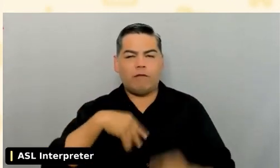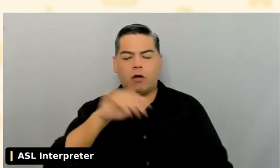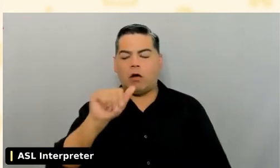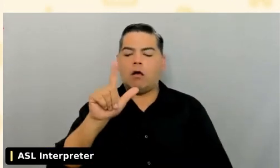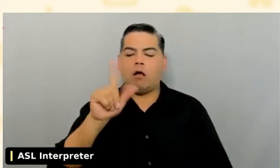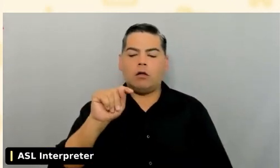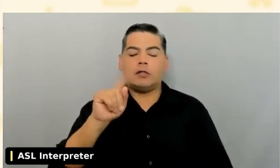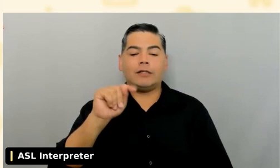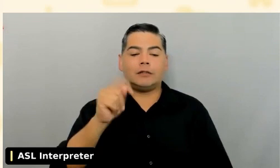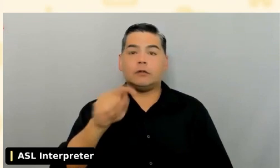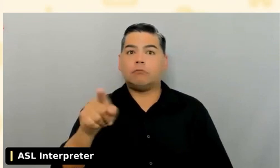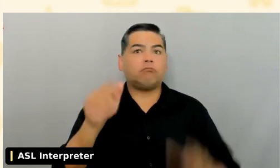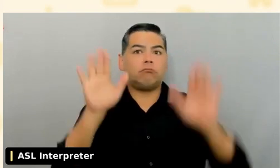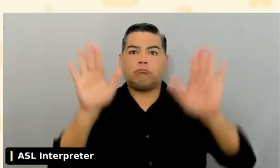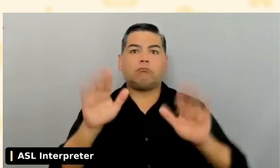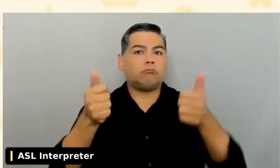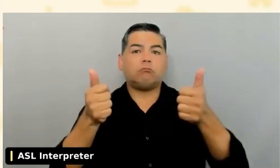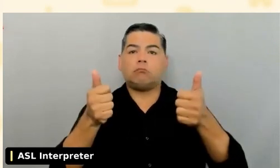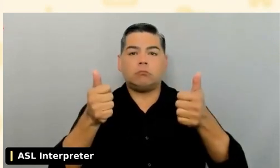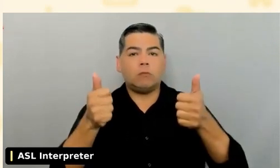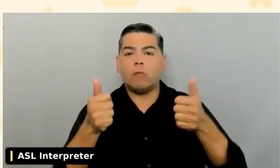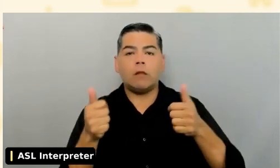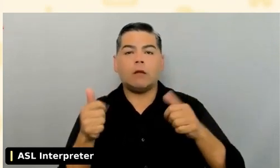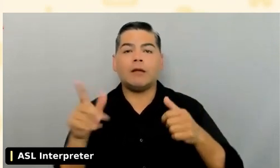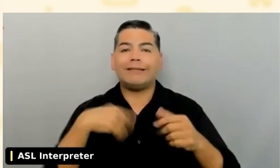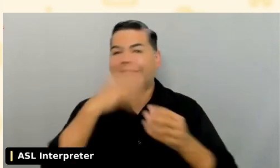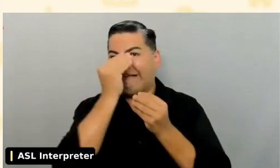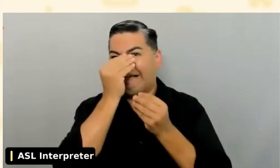Eso es genial porque no sólo te dice lo que hace,